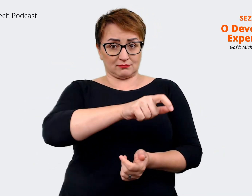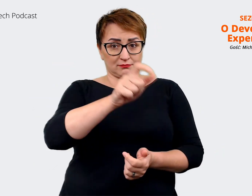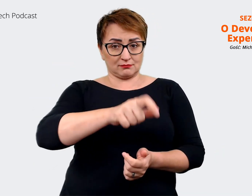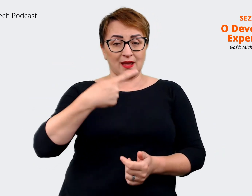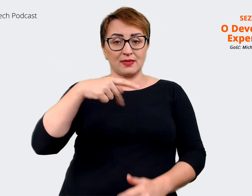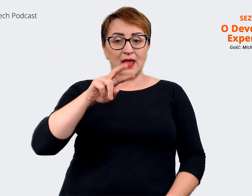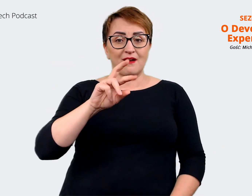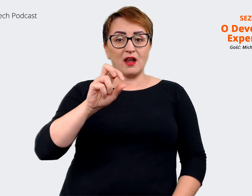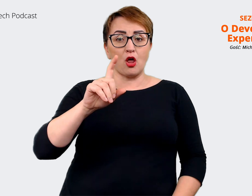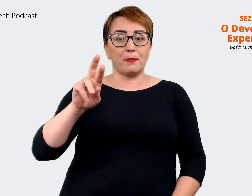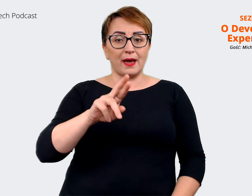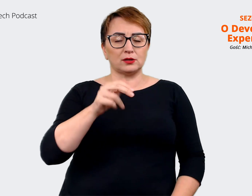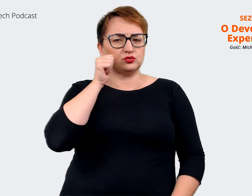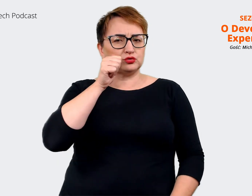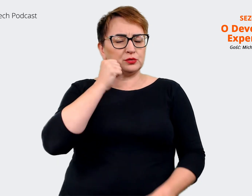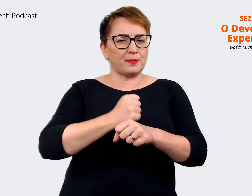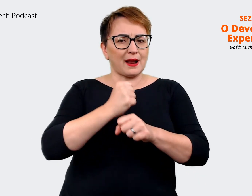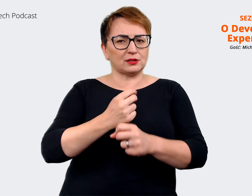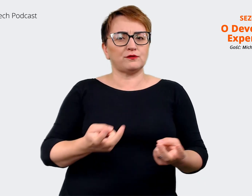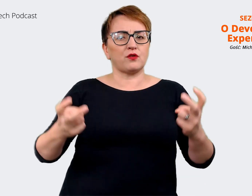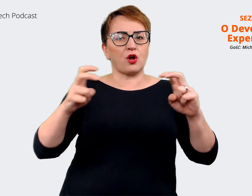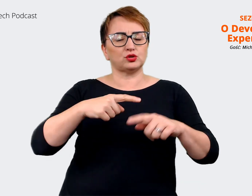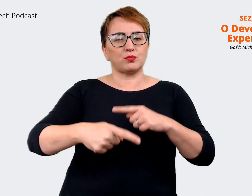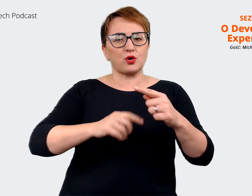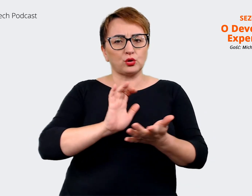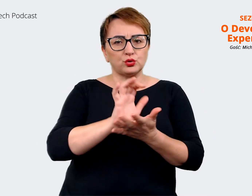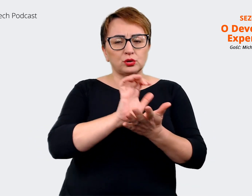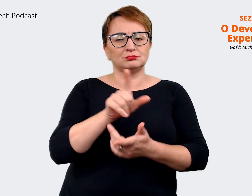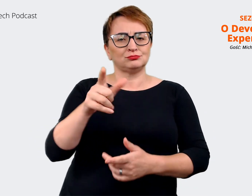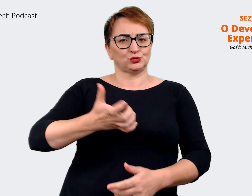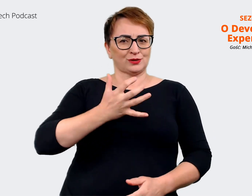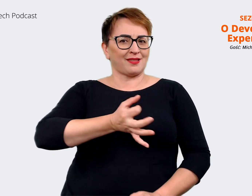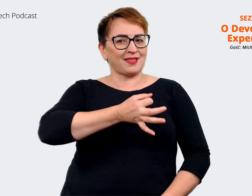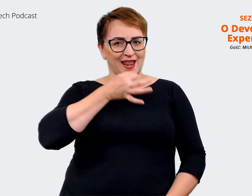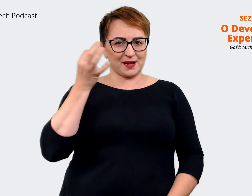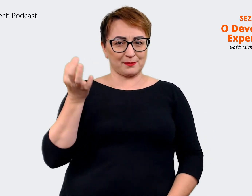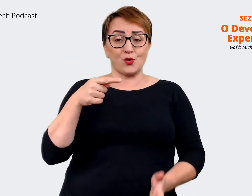deweloperów w pracy codziennej, przy tworzeniu na przykład tego produktu było jak najlepsze. I to